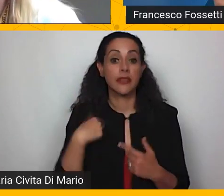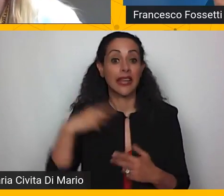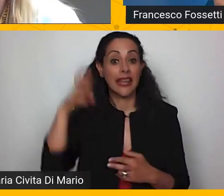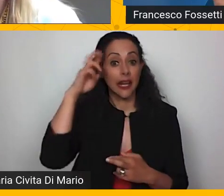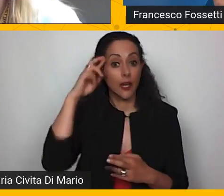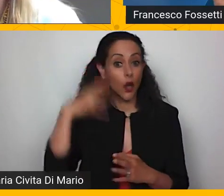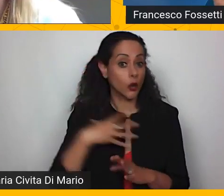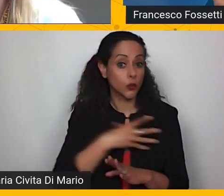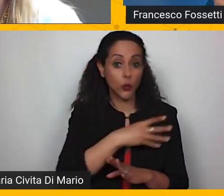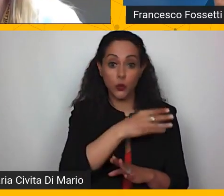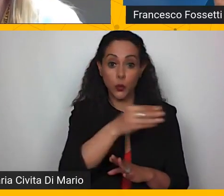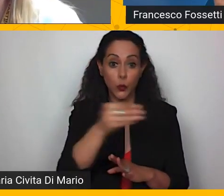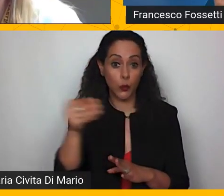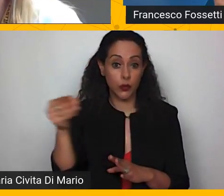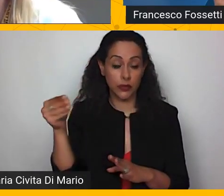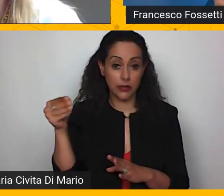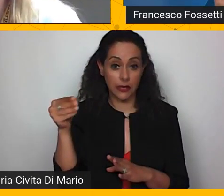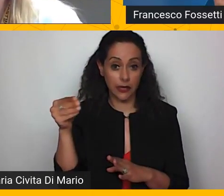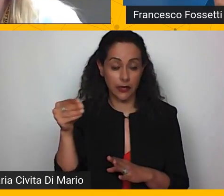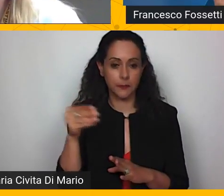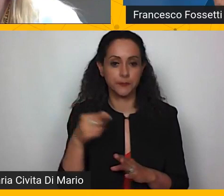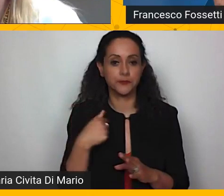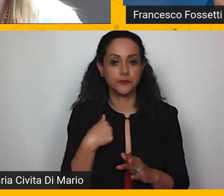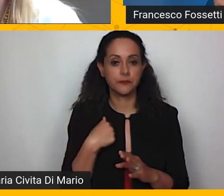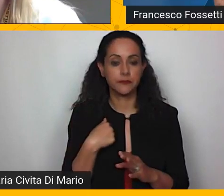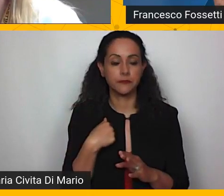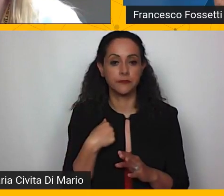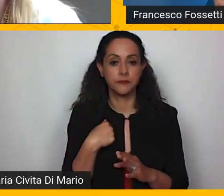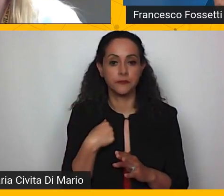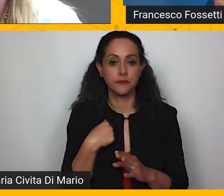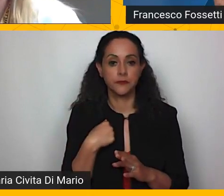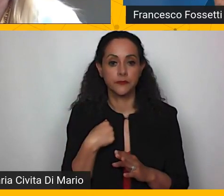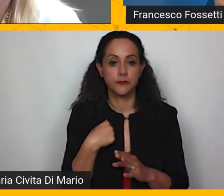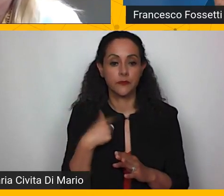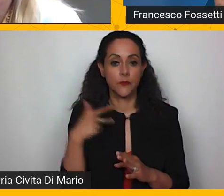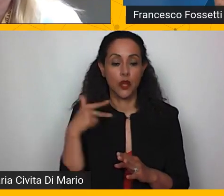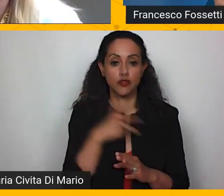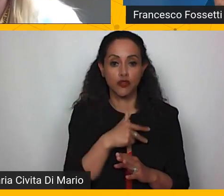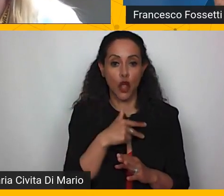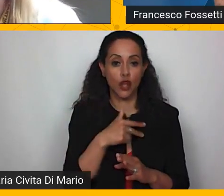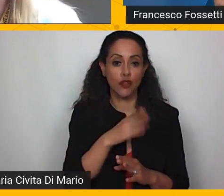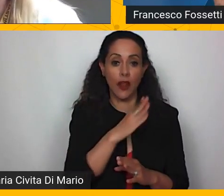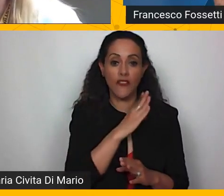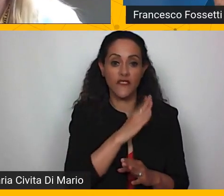ricordo a tutti che ehm sui